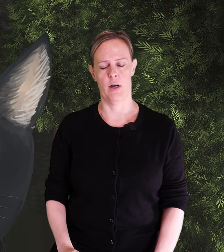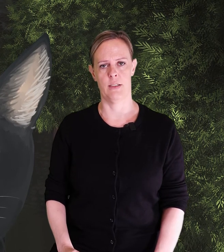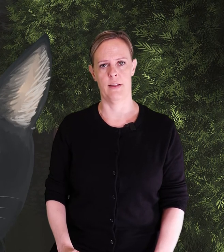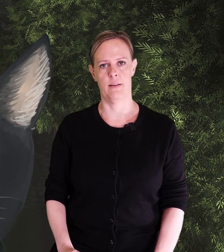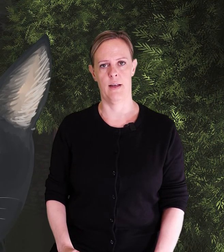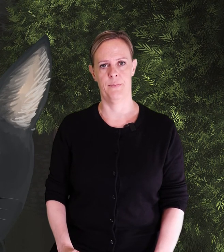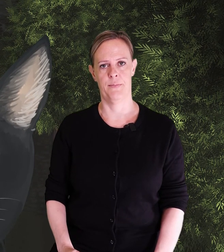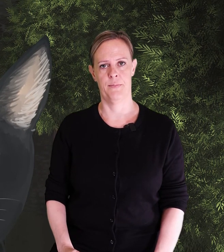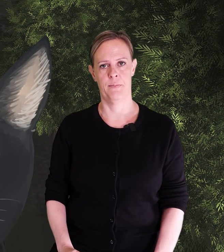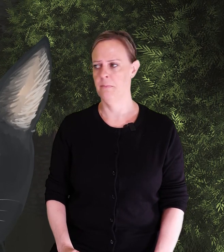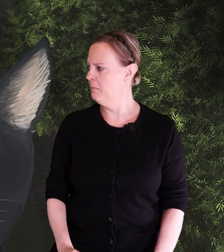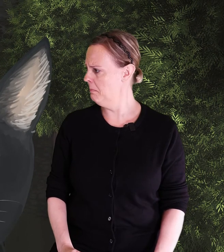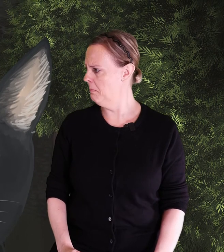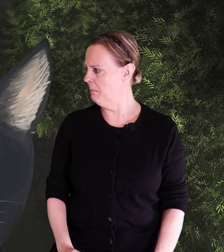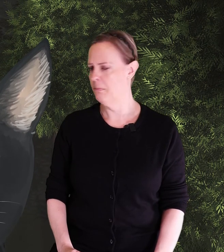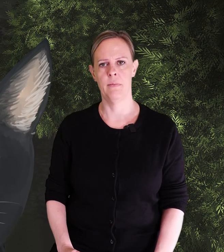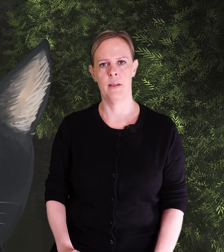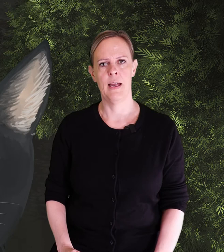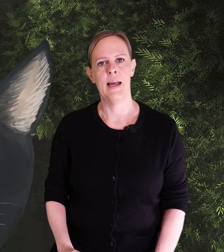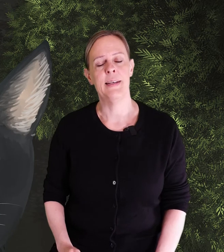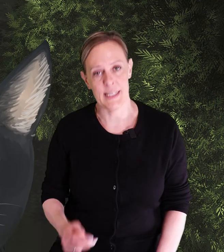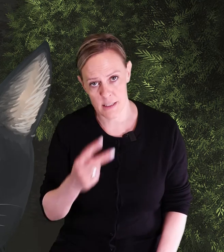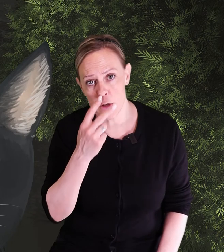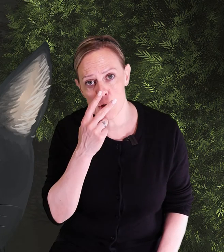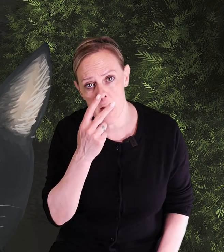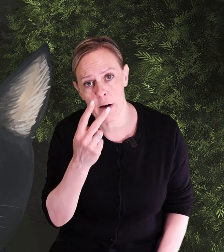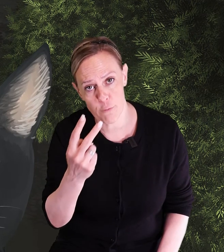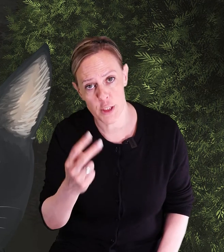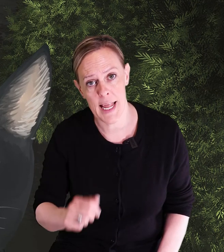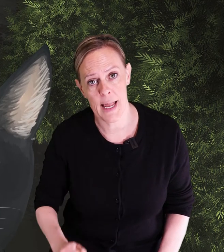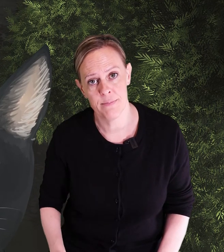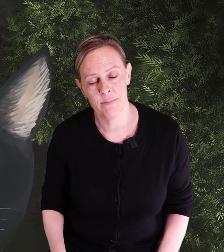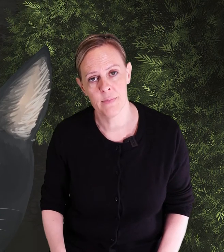frågar Svante hmm... det skall du snart få se